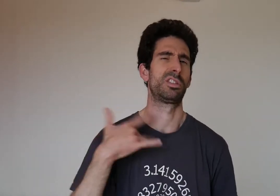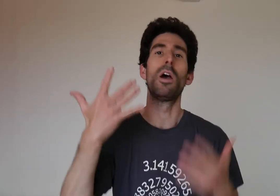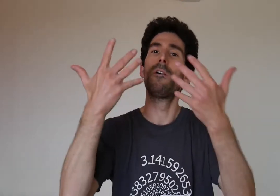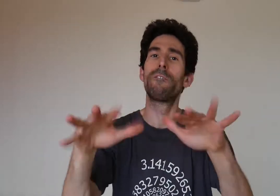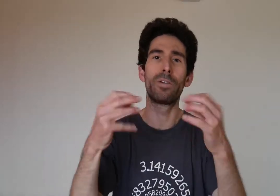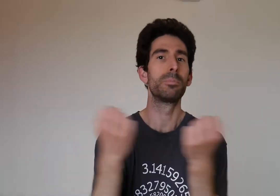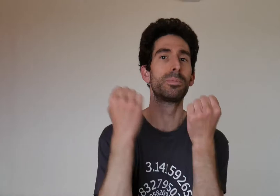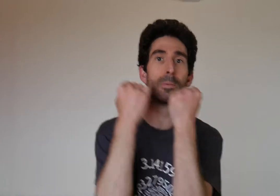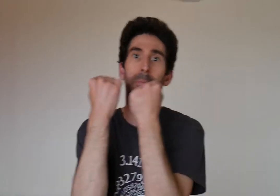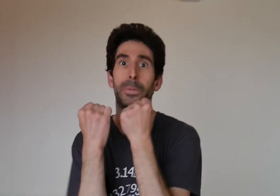*Fin de la pub*